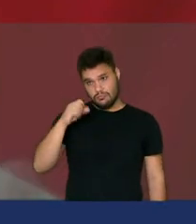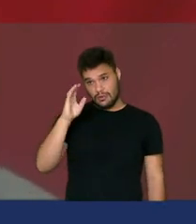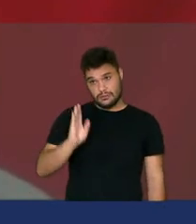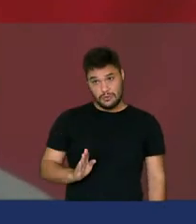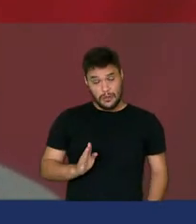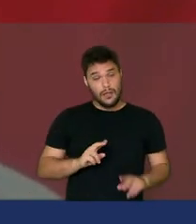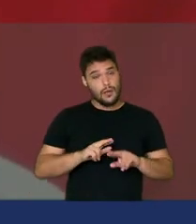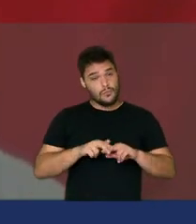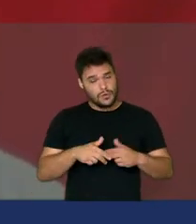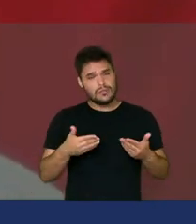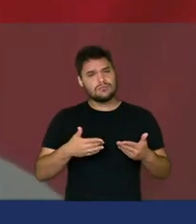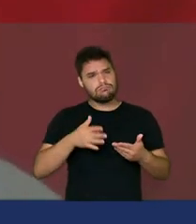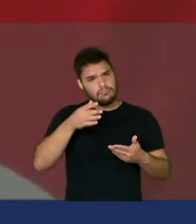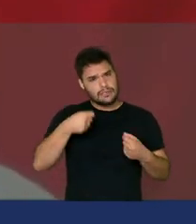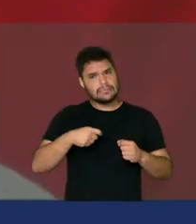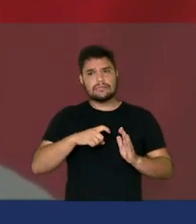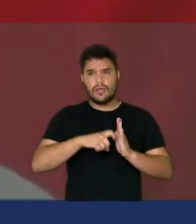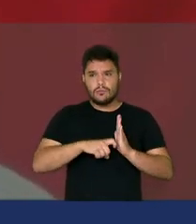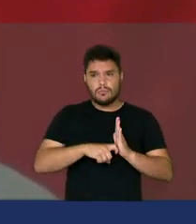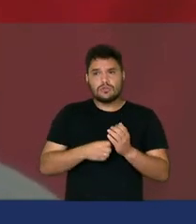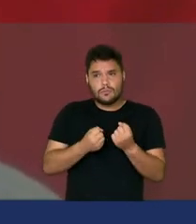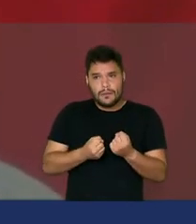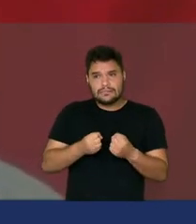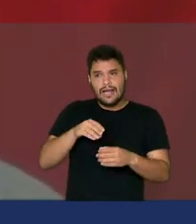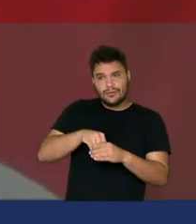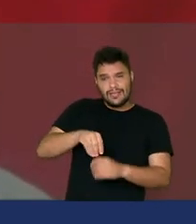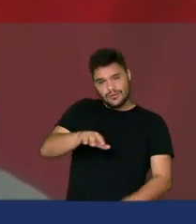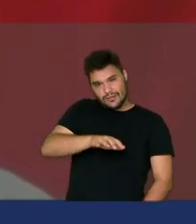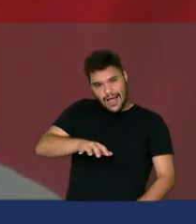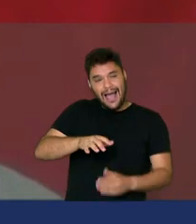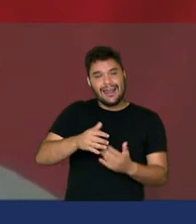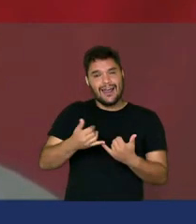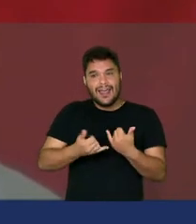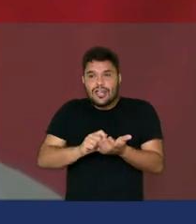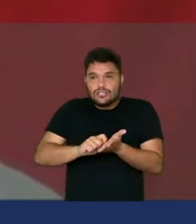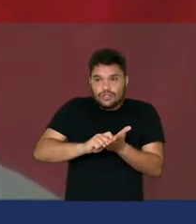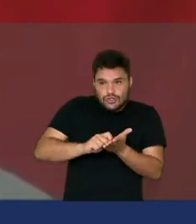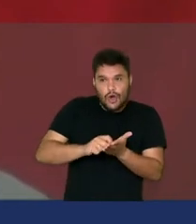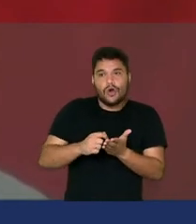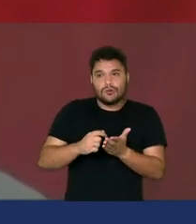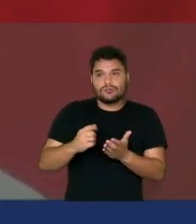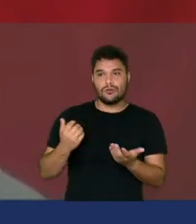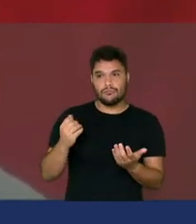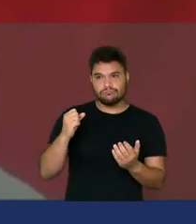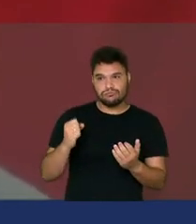É FÁCIL, FAZER NA FAZ. EU ENTENDO QUE TEM QUE TER UM IMPOSTO MAIOR NO CASO DOS JOGOS. A EMENDA PARA MIM ELA